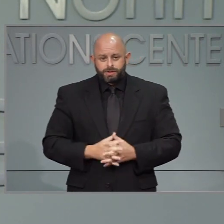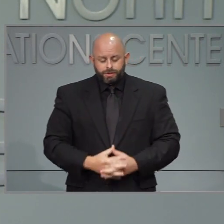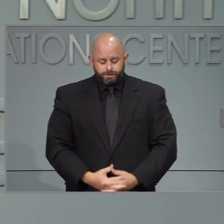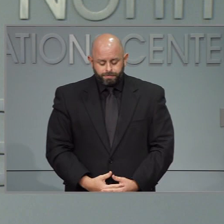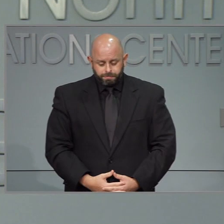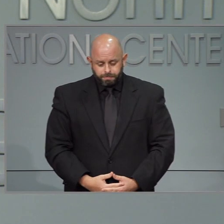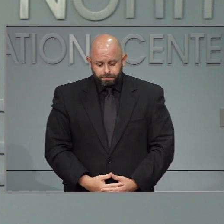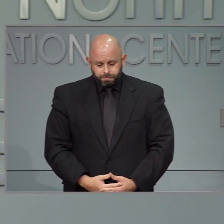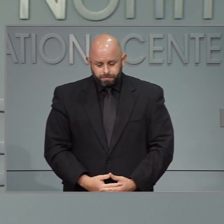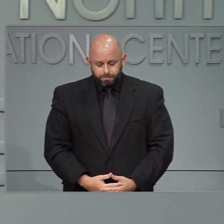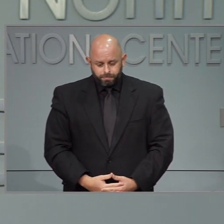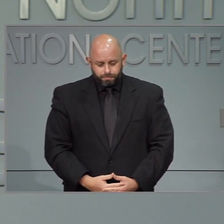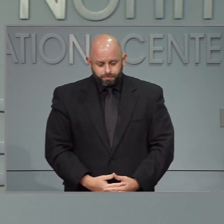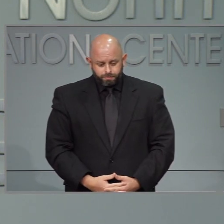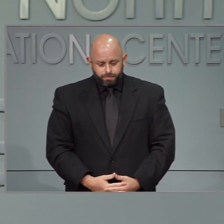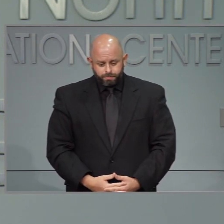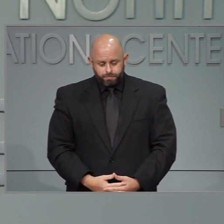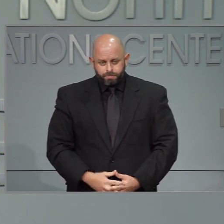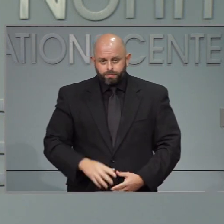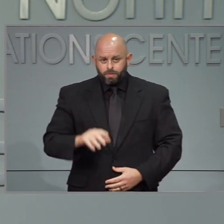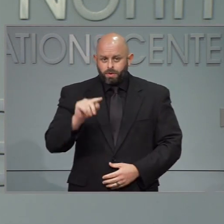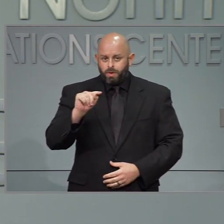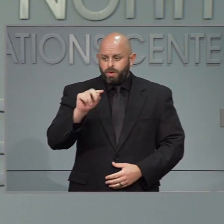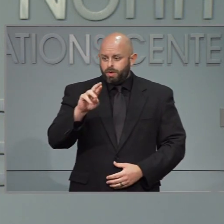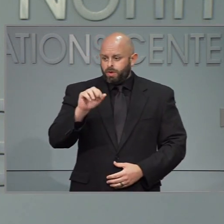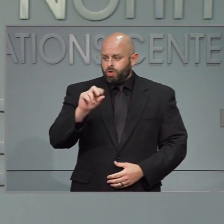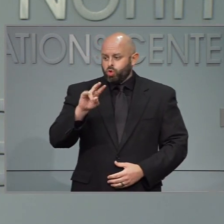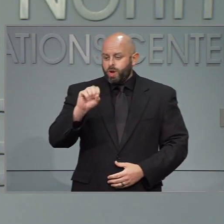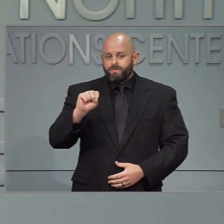La siguiente pregunta.